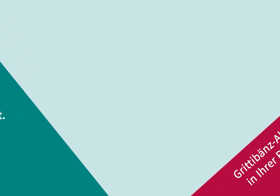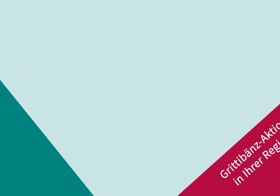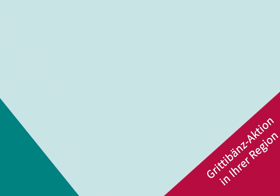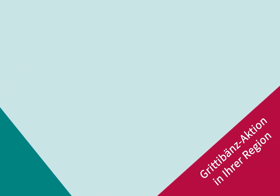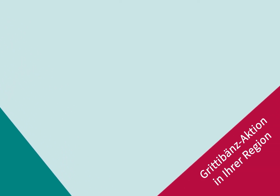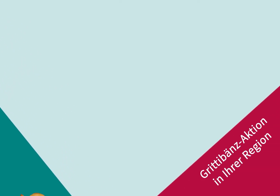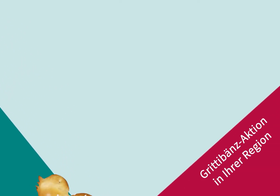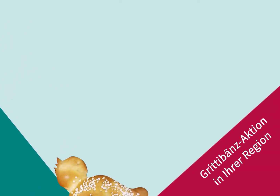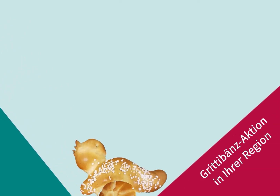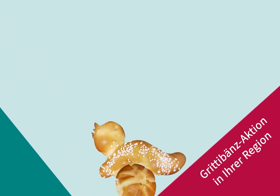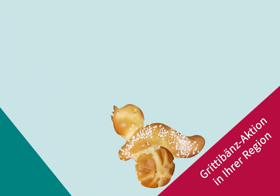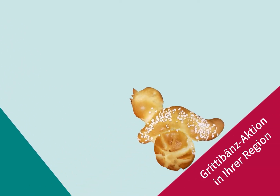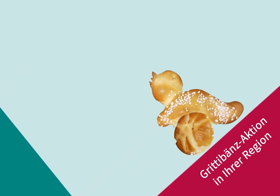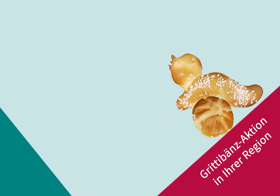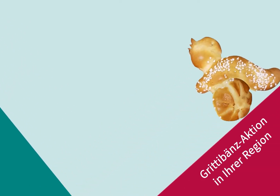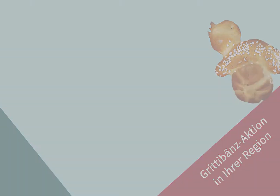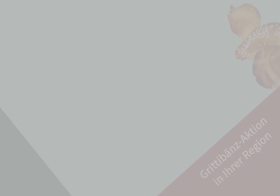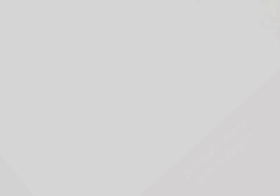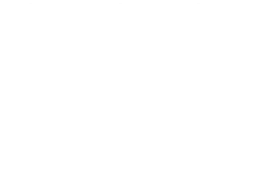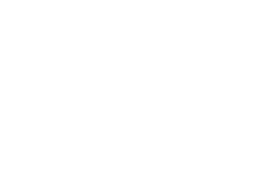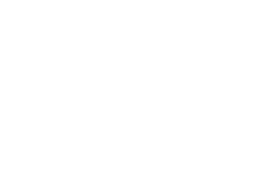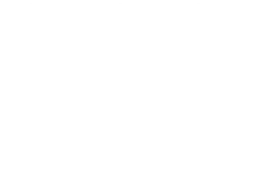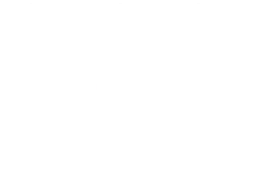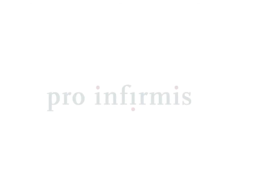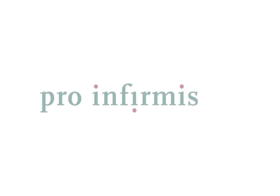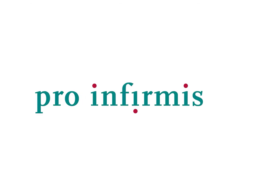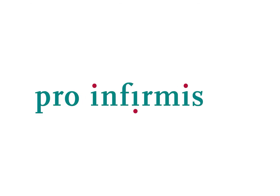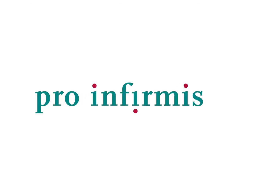Grittibänz-Aktion in ihrer Region